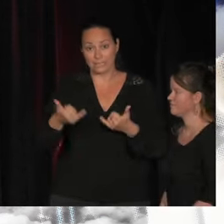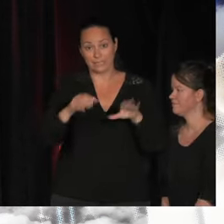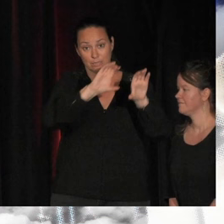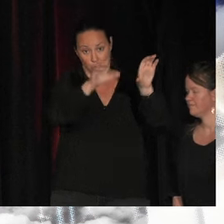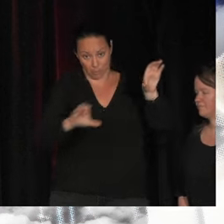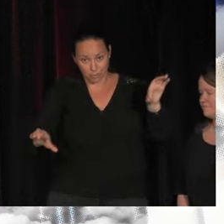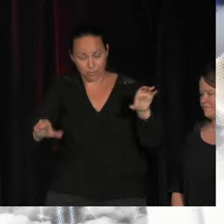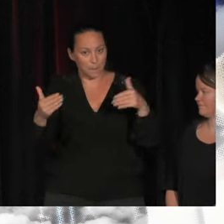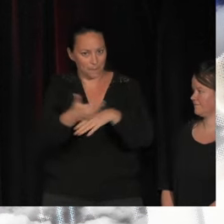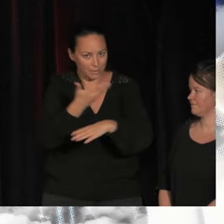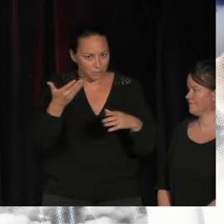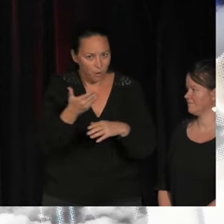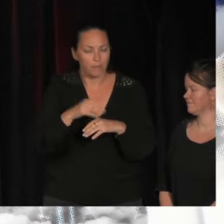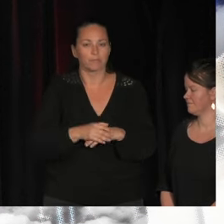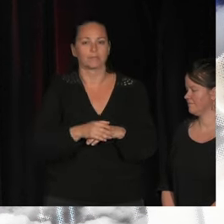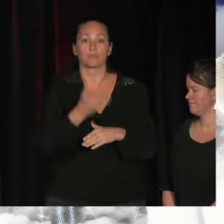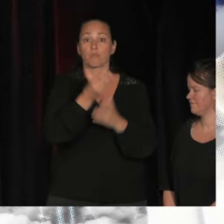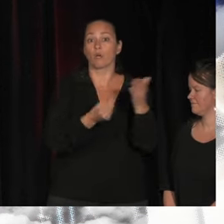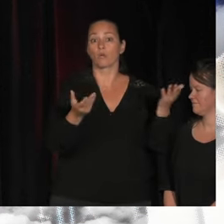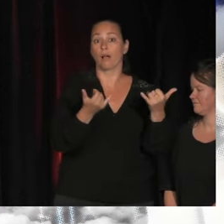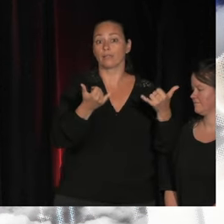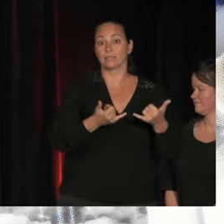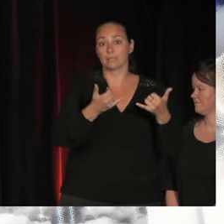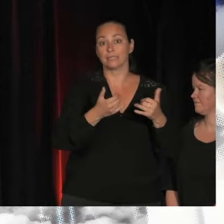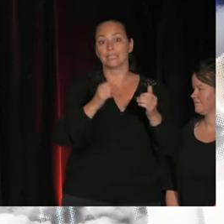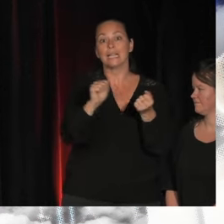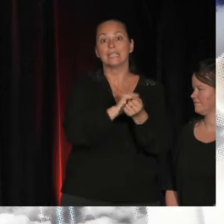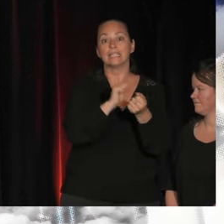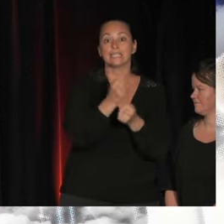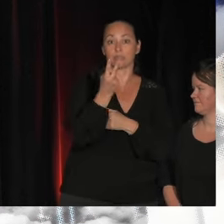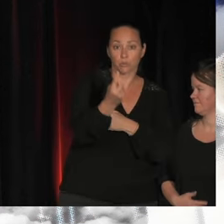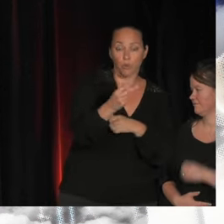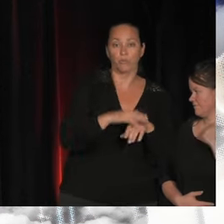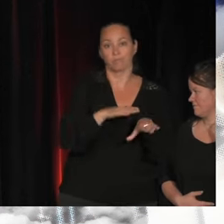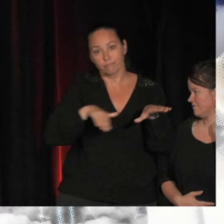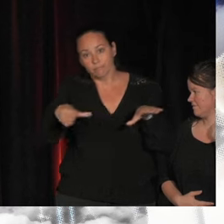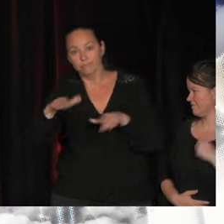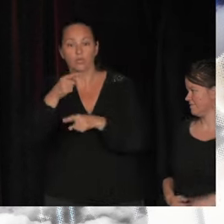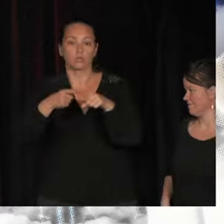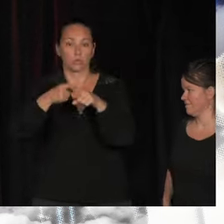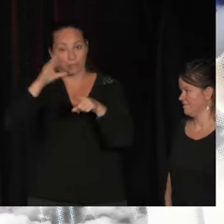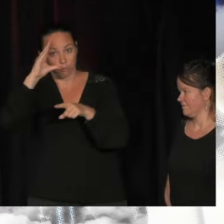ils expliquaient justement un des manques, c'est l'absence justement de League 2 et de scènes semi pros et amateurs et on en était arrivés